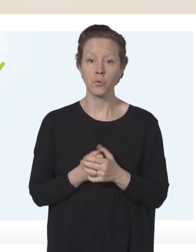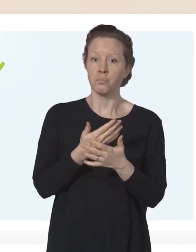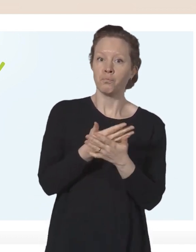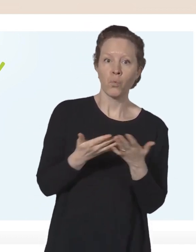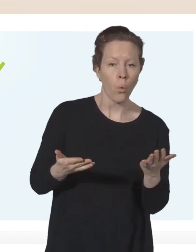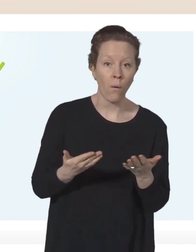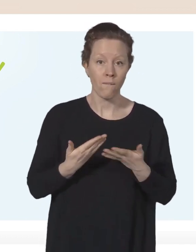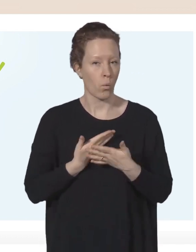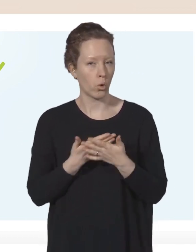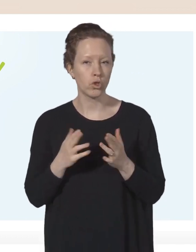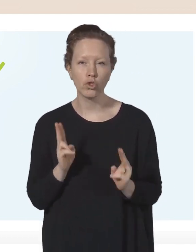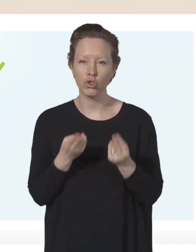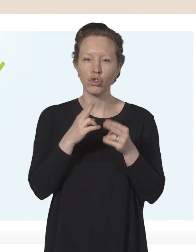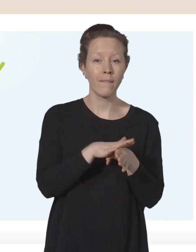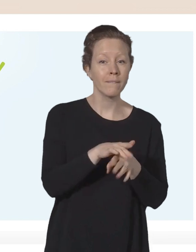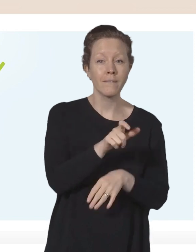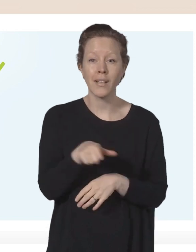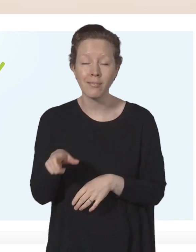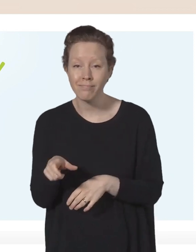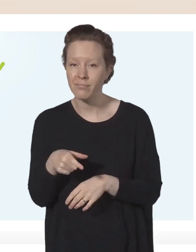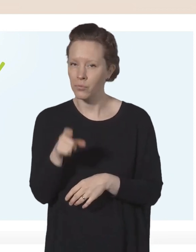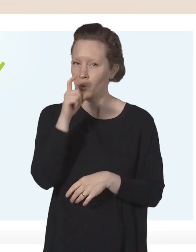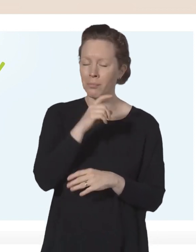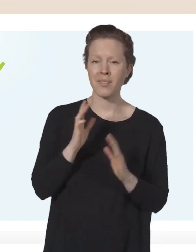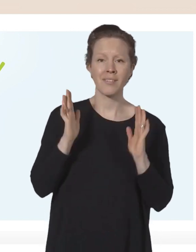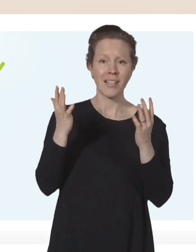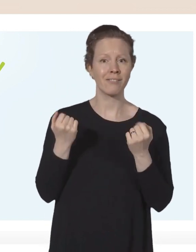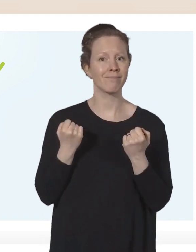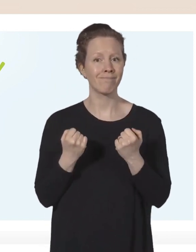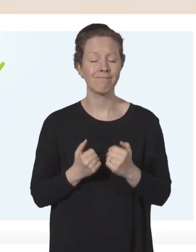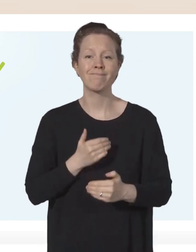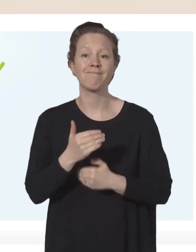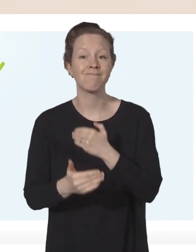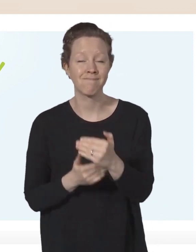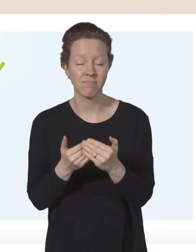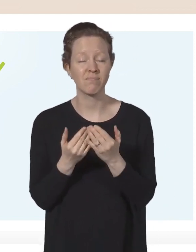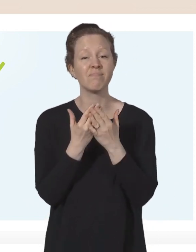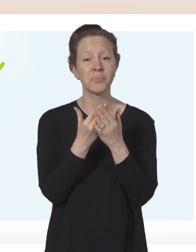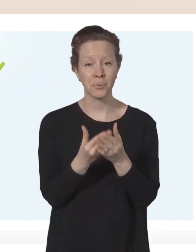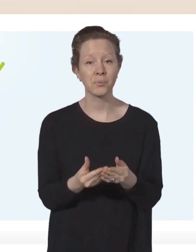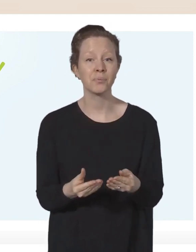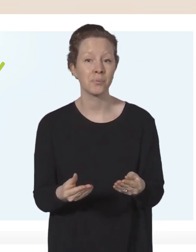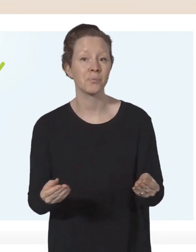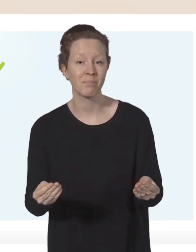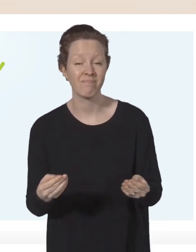Utan nya användare hålls ett språk inte vid liv, utan försvinner så småningom.